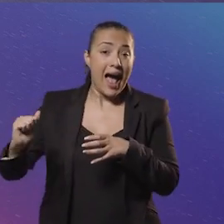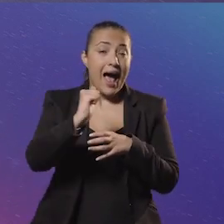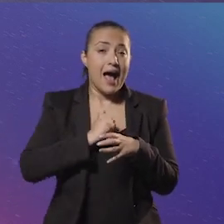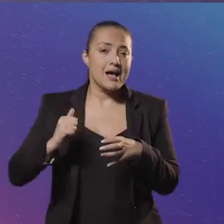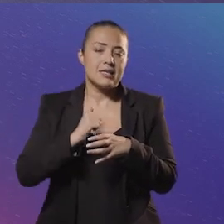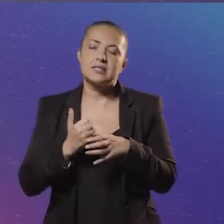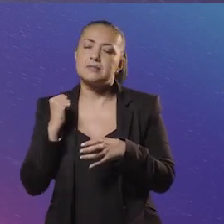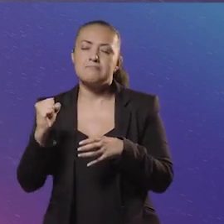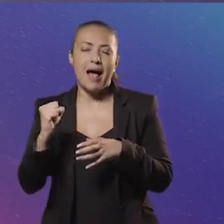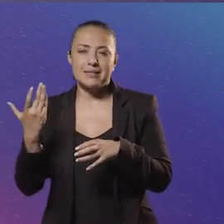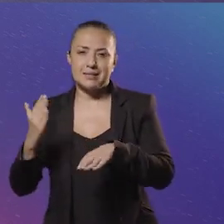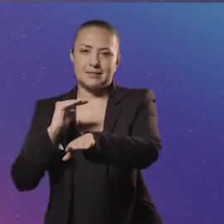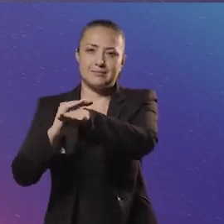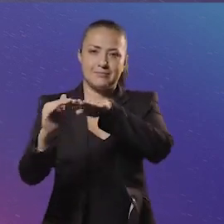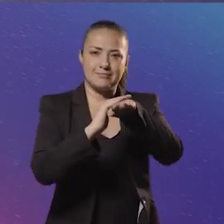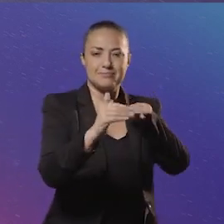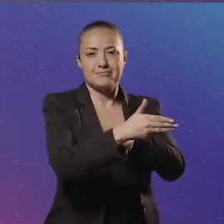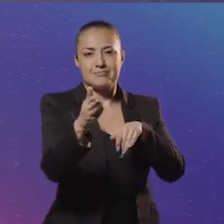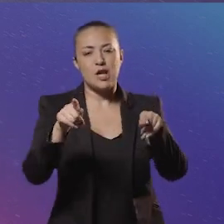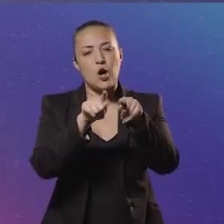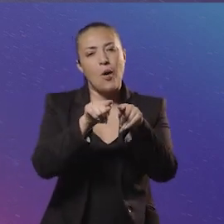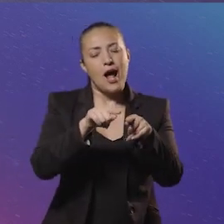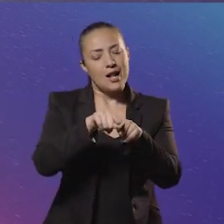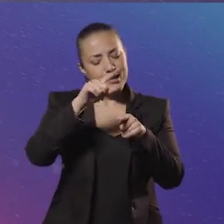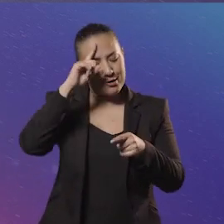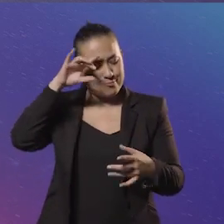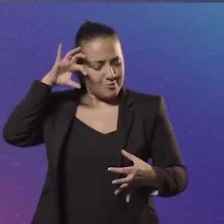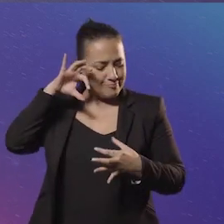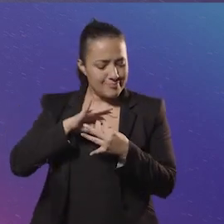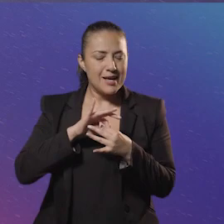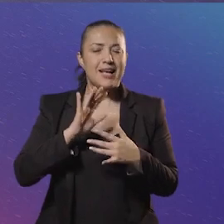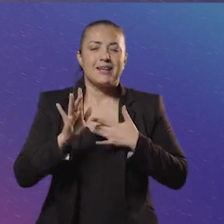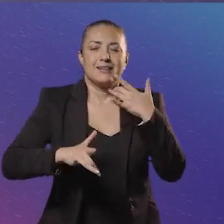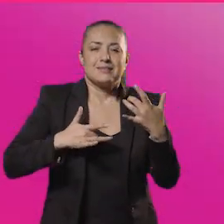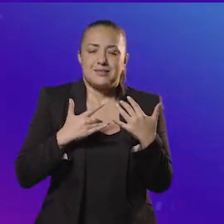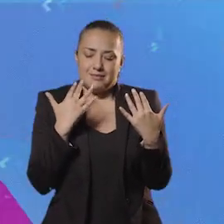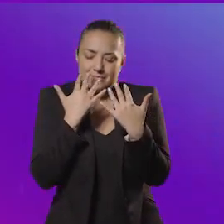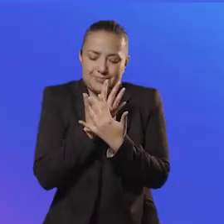es principalmente una invitación a eso, a conectar conscientemente con el placer y el disfrute.